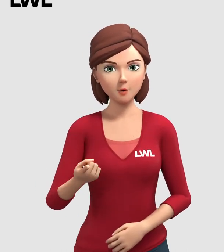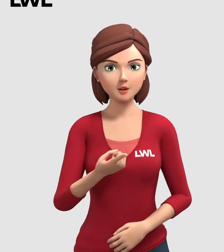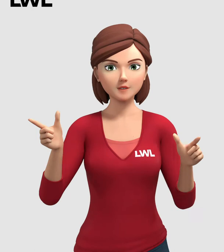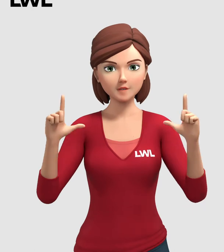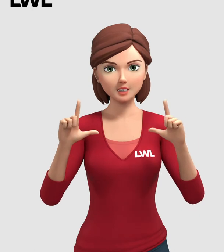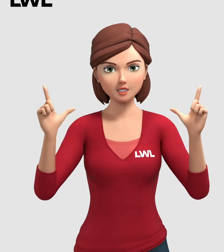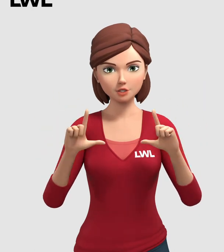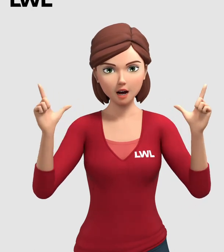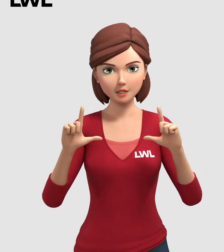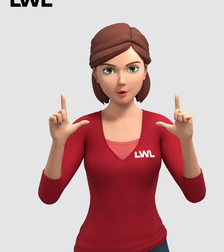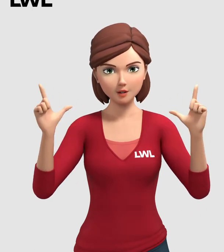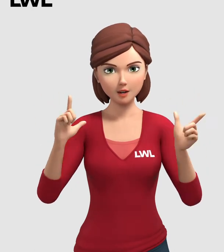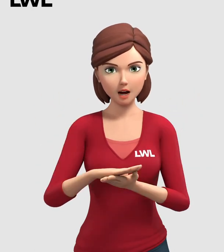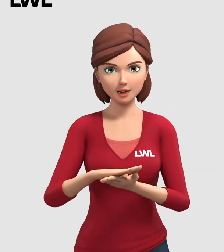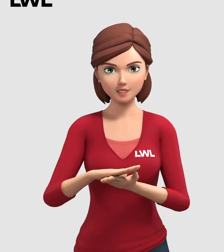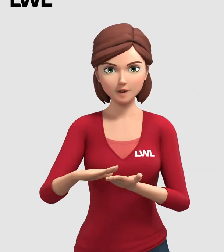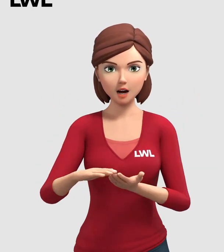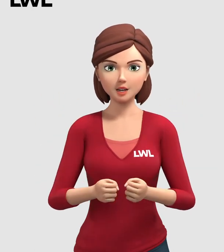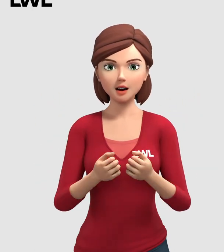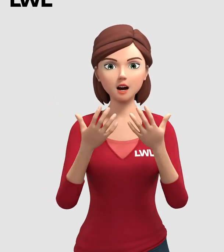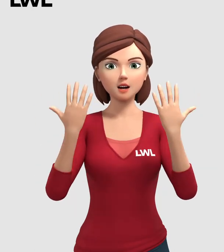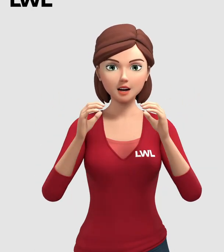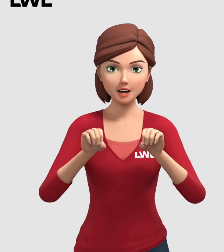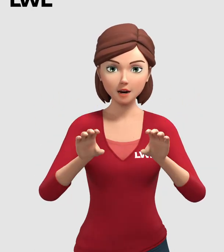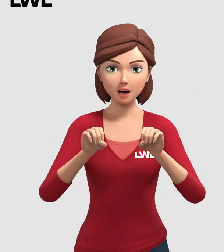sowie Veranstaltungen, welche auf verständliche Weise erklären,